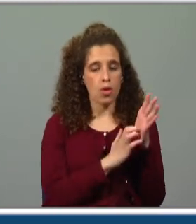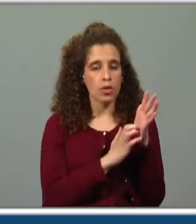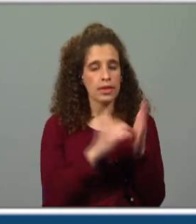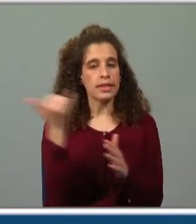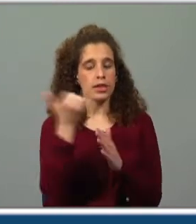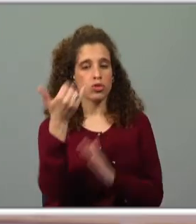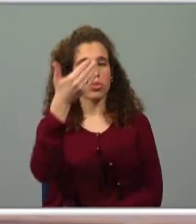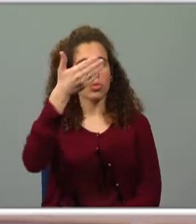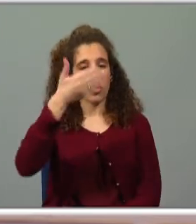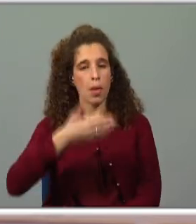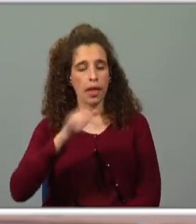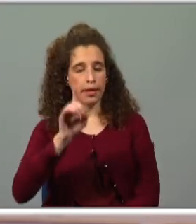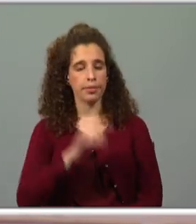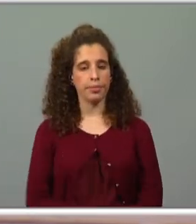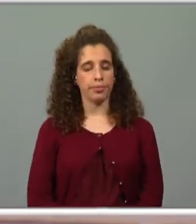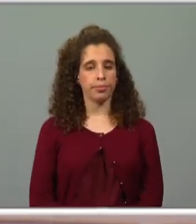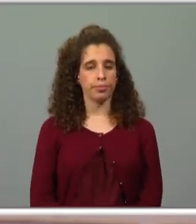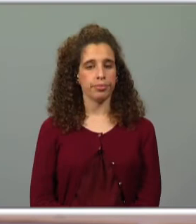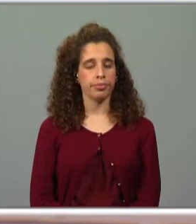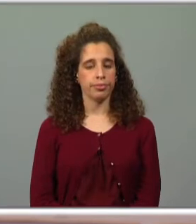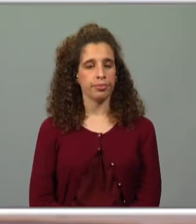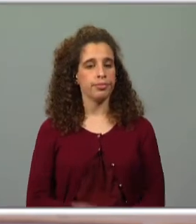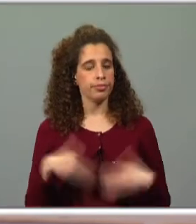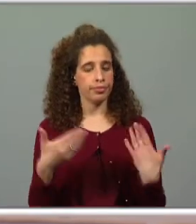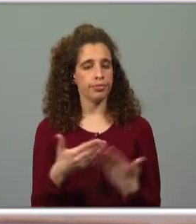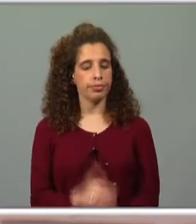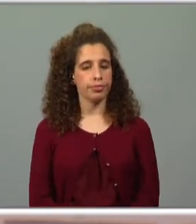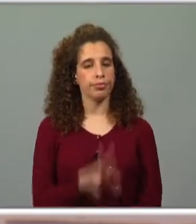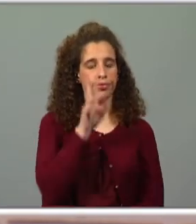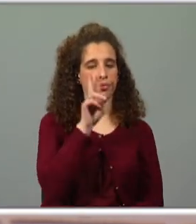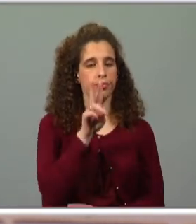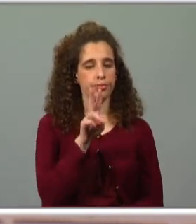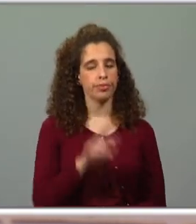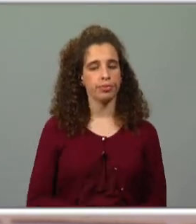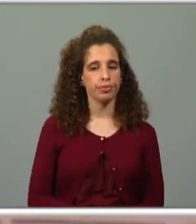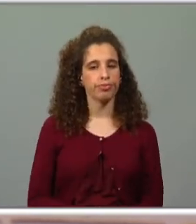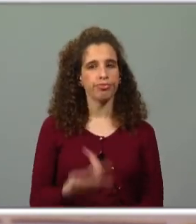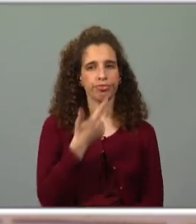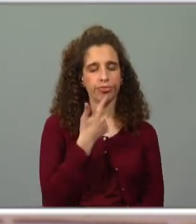segundo plano que aqui temos Vamos então ver Vamos então perceber 我們在這裡的背景所以讓我們看看